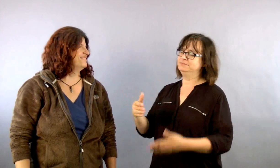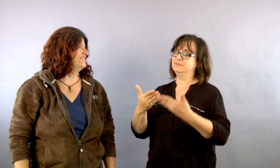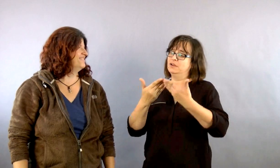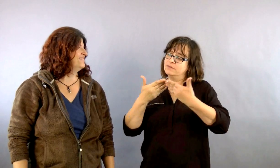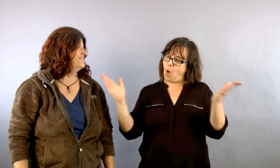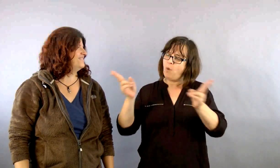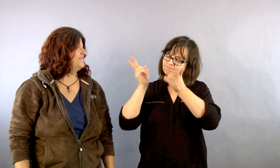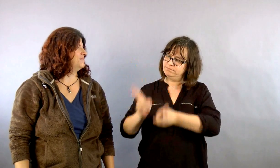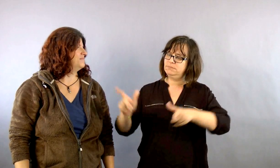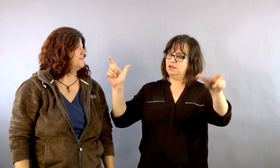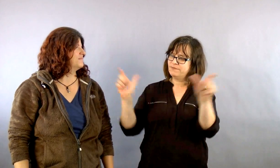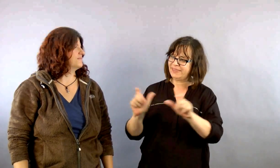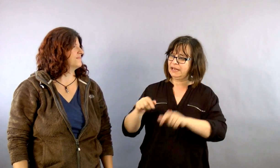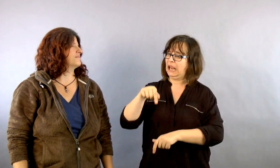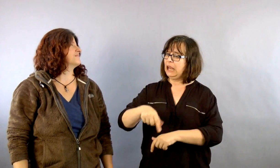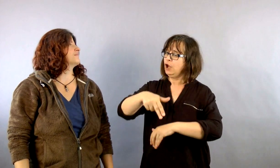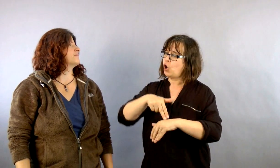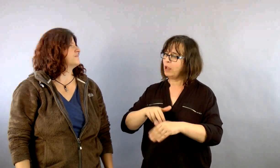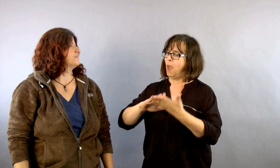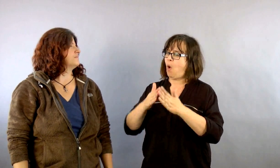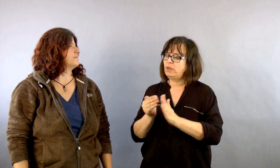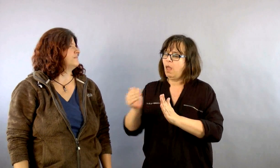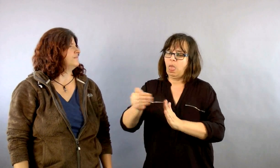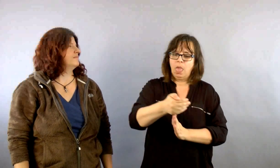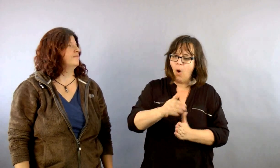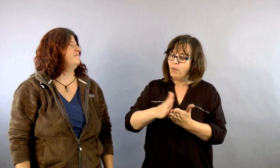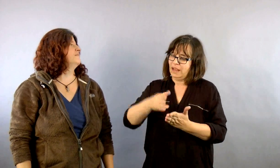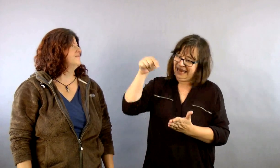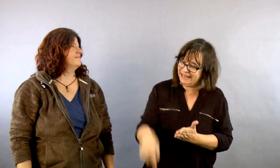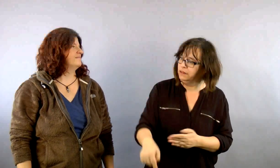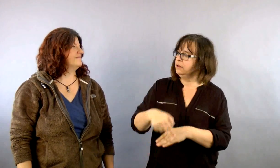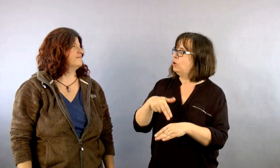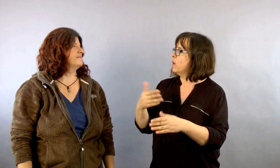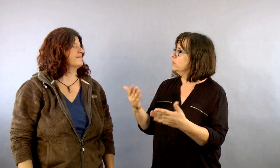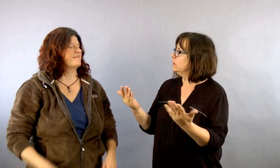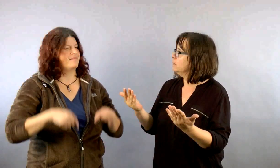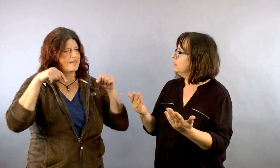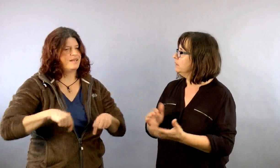Wo findet die Feier eigentlich statt? Hier in Nürnberg oder irgendwo außerhalb?